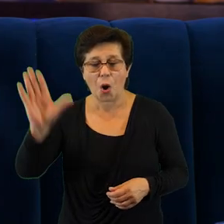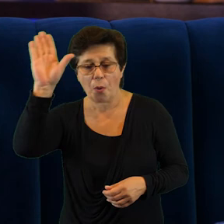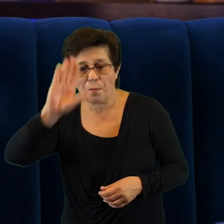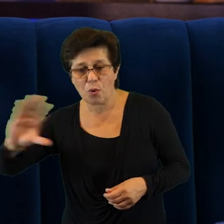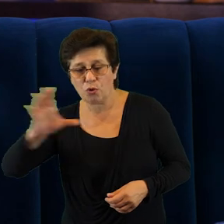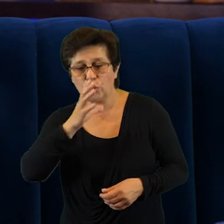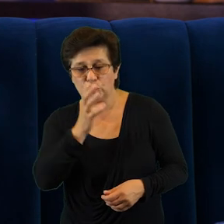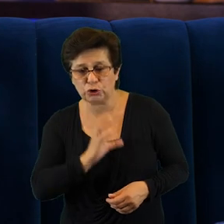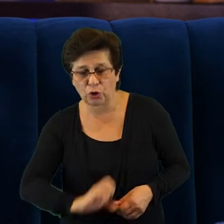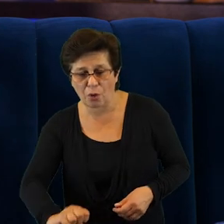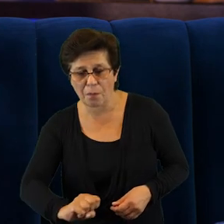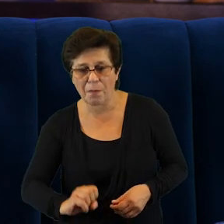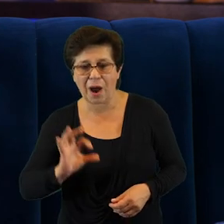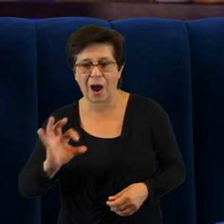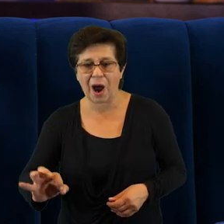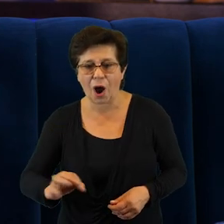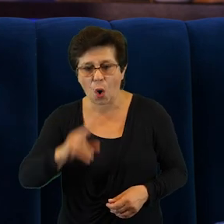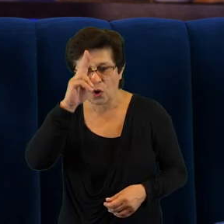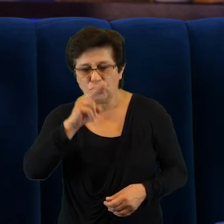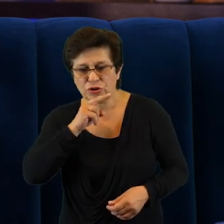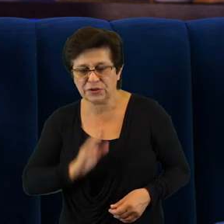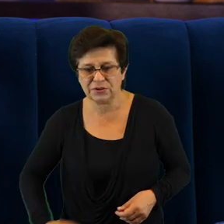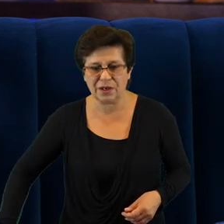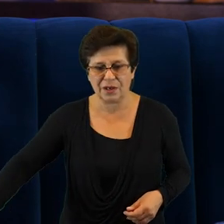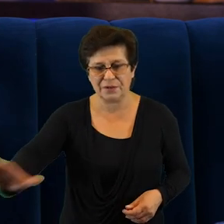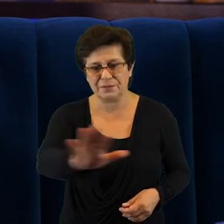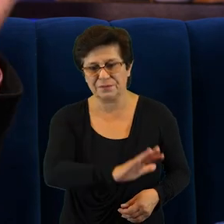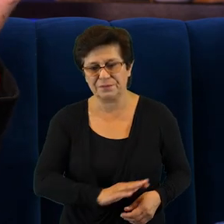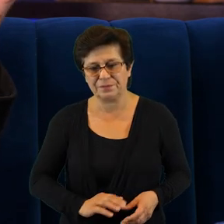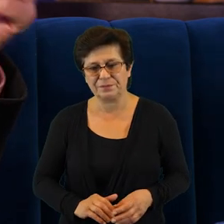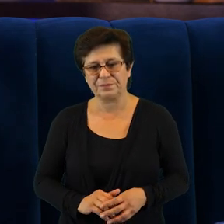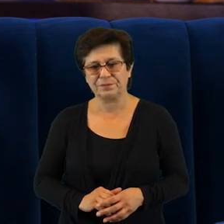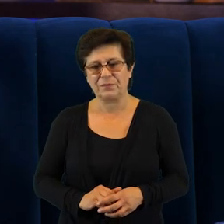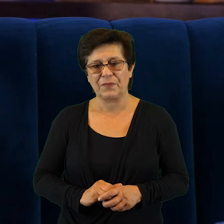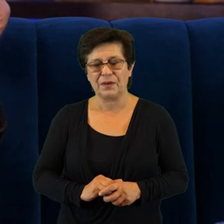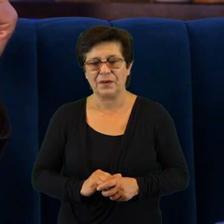słoń a sprawa polska oczami poetów od Reja do Mickiewicza".